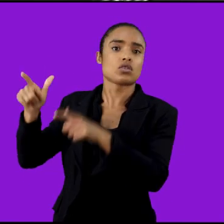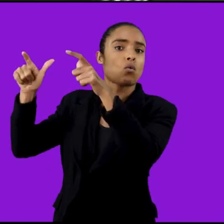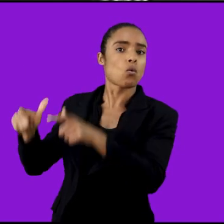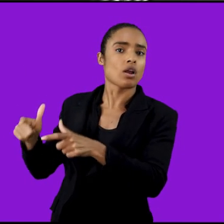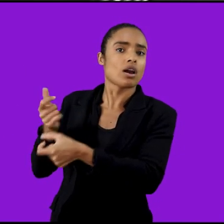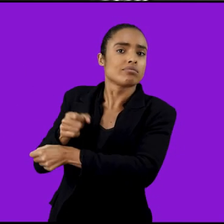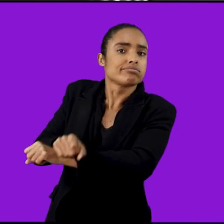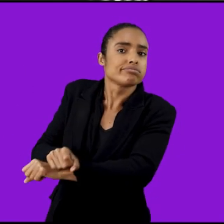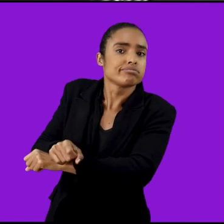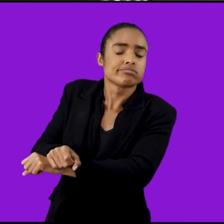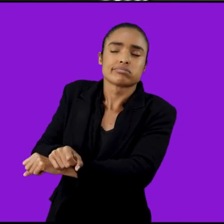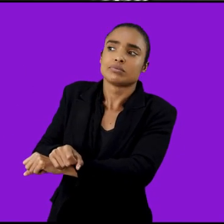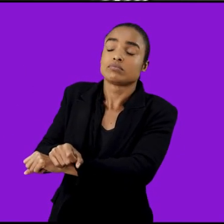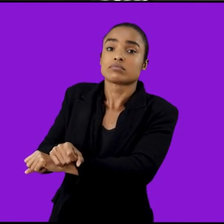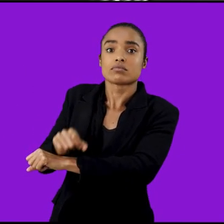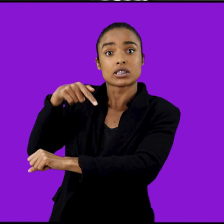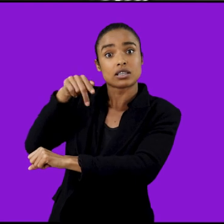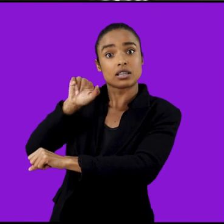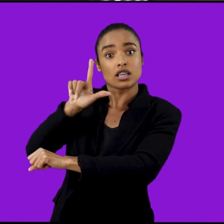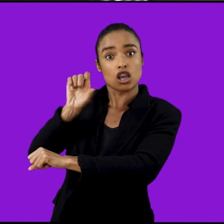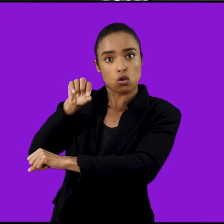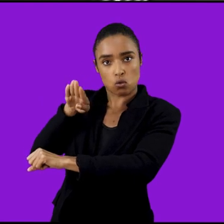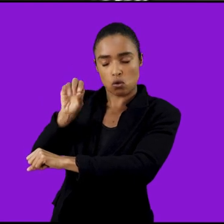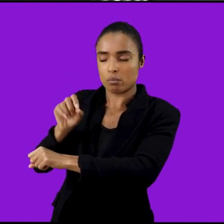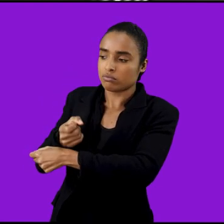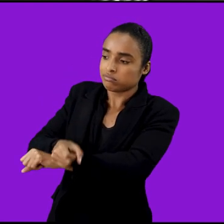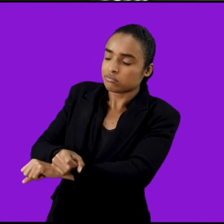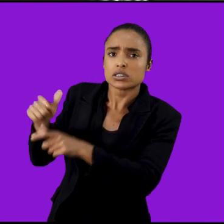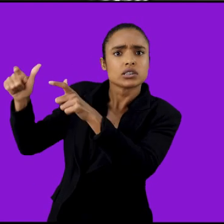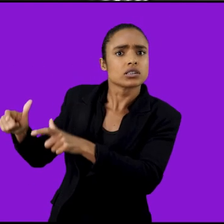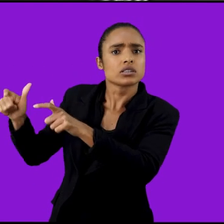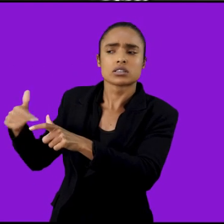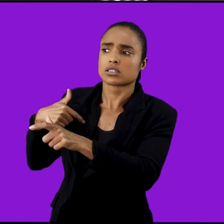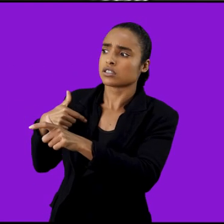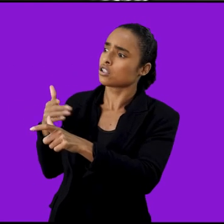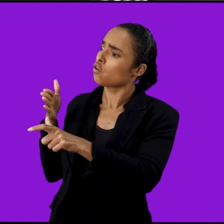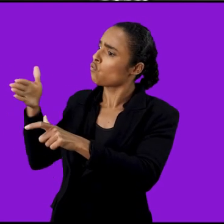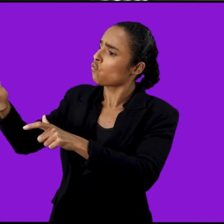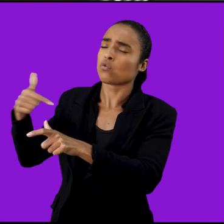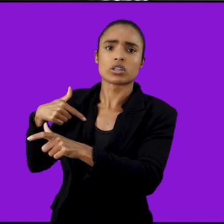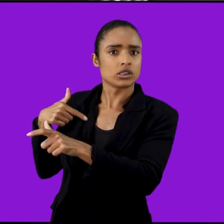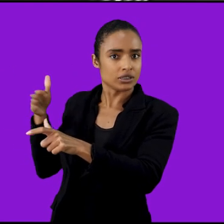do recôncavo. A gente foi pro quilombo, que é o Quilombo do Kaonge. E chegando lá, eu